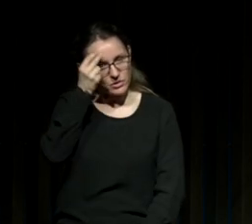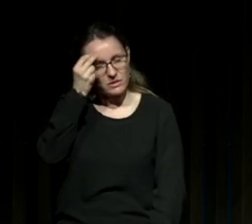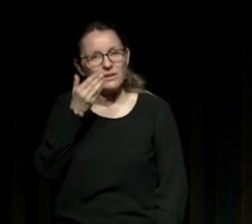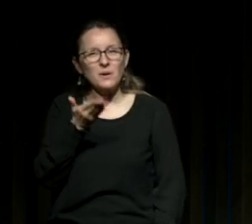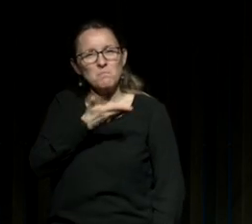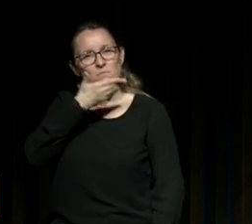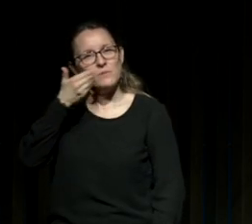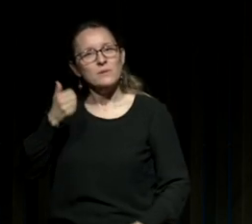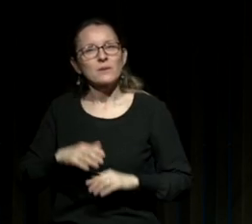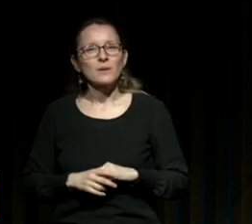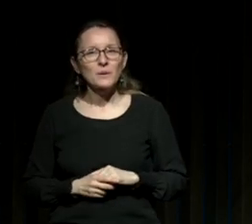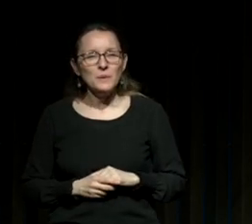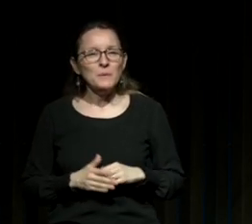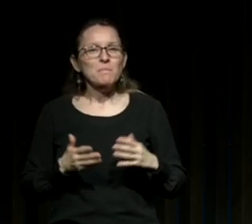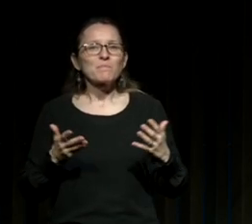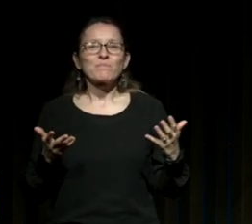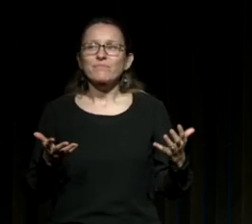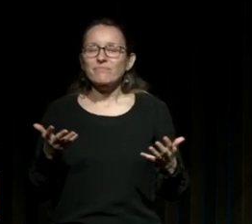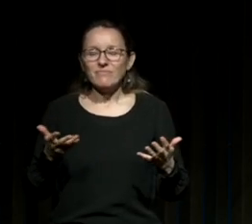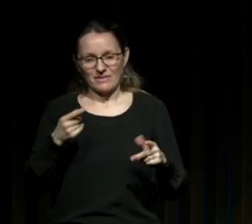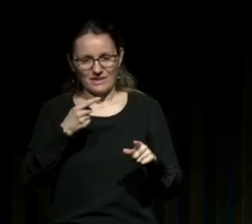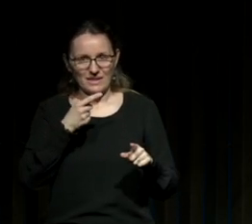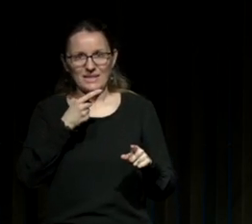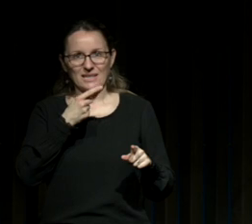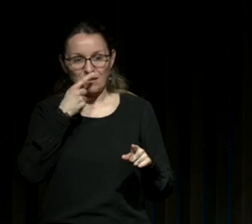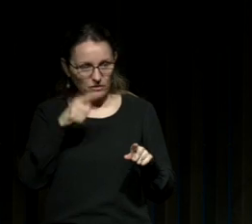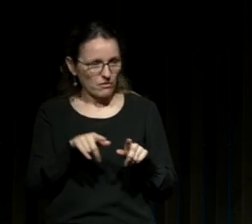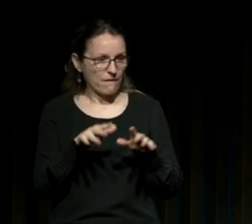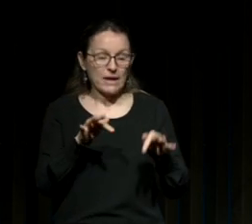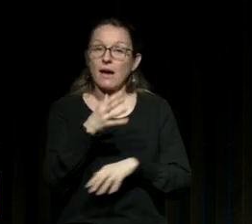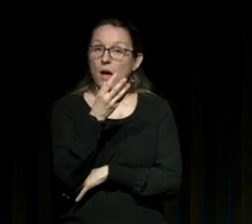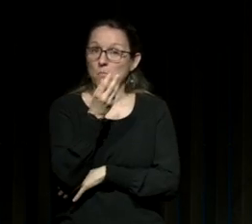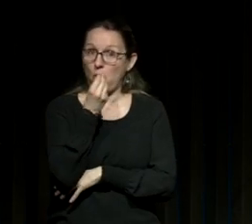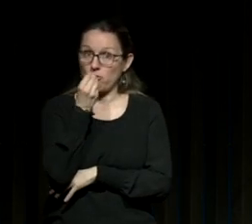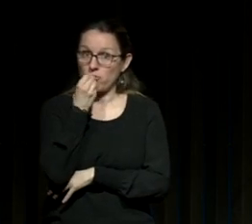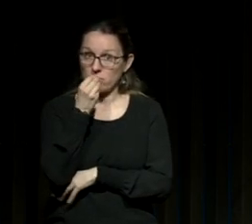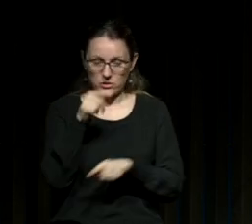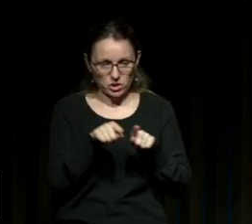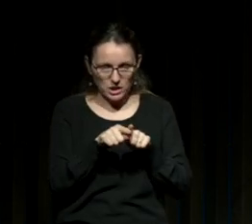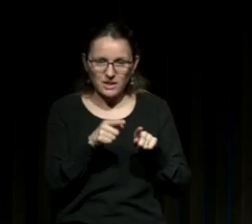les doubler toute la régulation de la prise alimentaire et peut-être permettre d'avoir